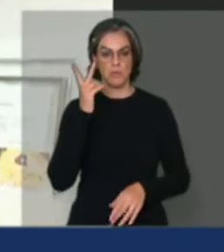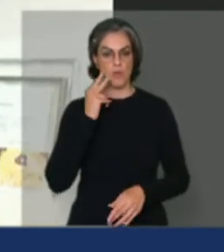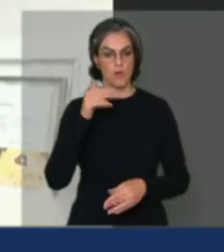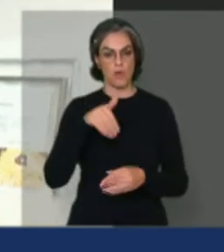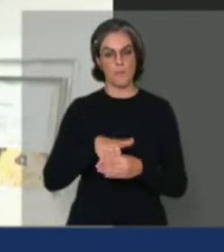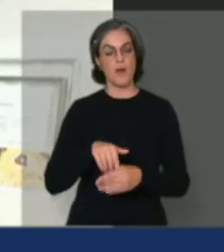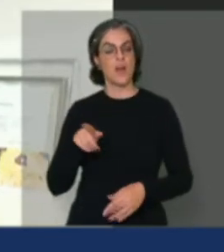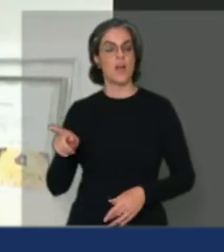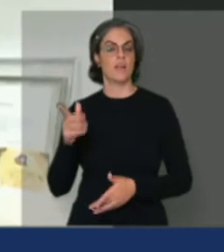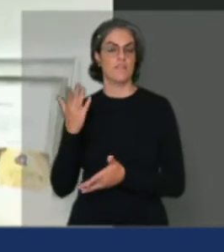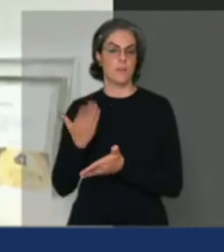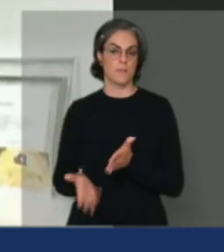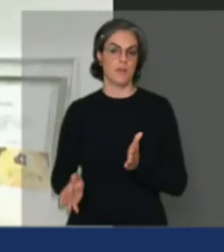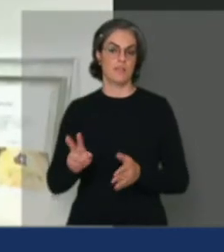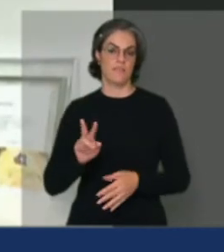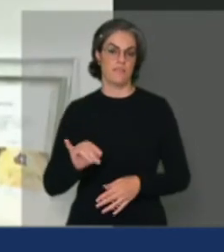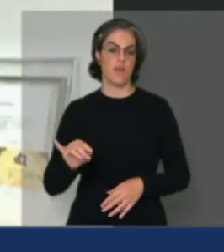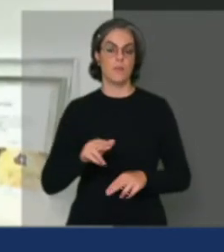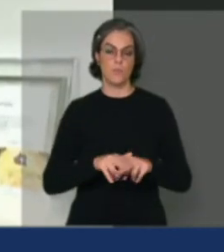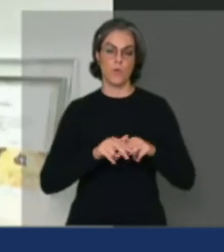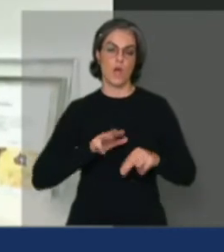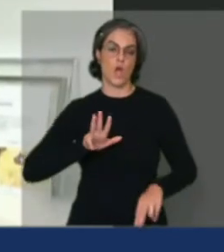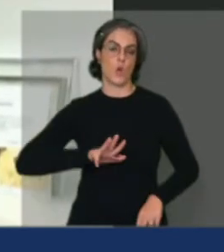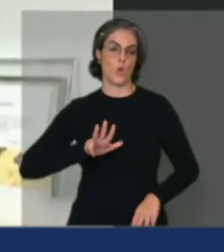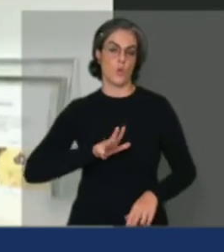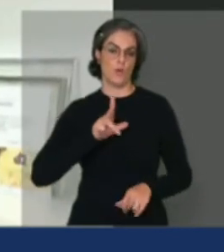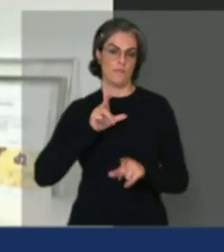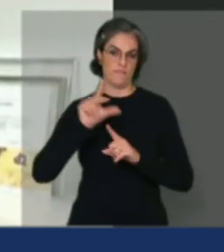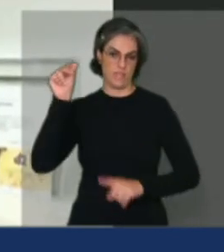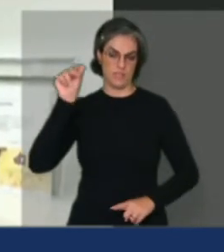PROCESSO ELEITORAL VAI SER DEP DERROTADO NAS URNAS PELO LULA, E A SOCIEDADE ESTÁ COMPREENDENDO ISSO, ELE TEM